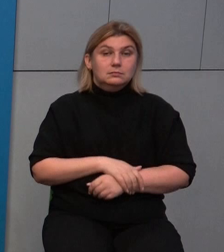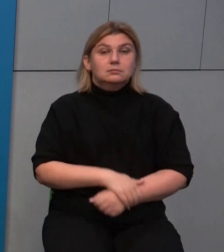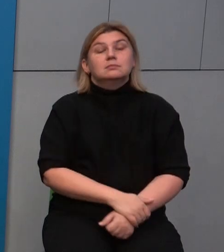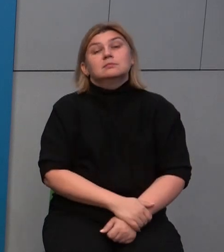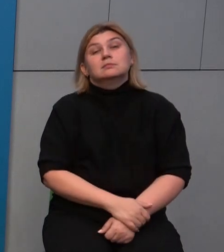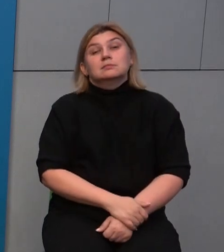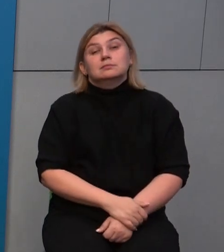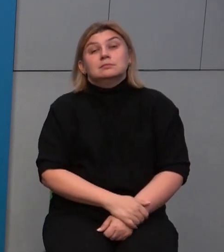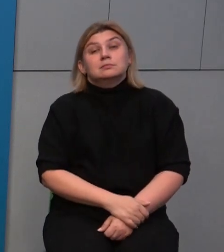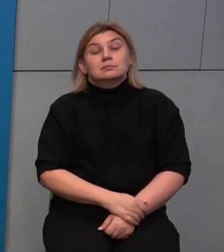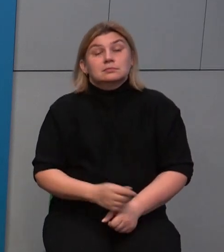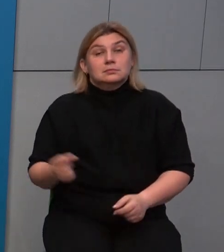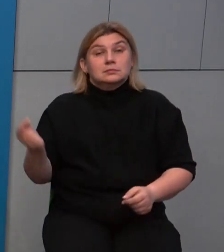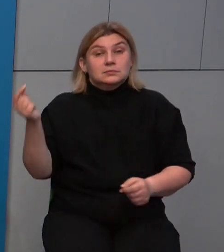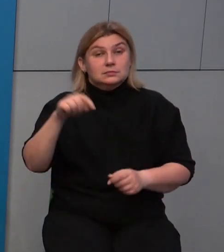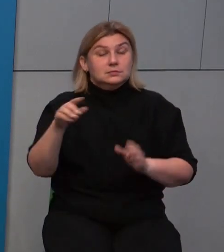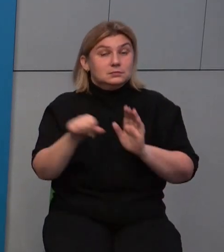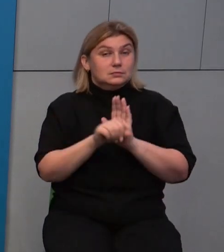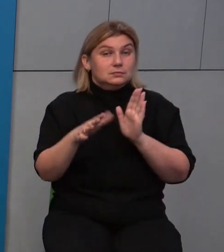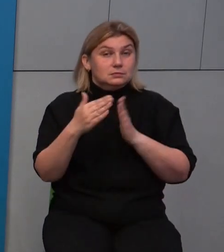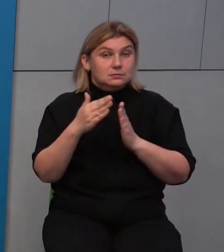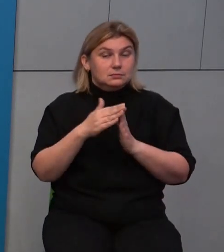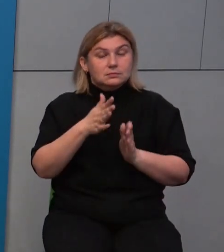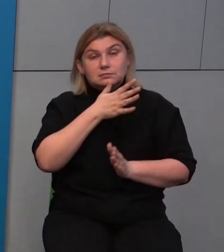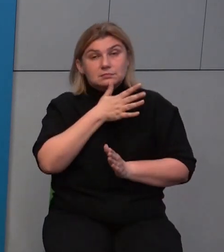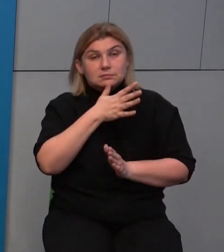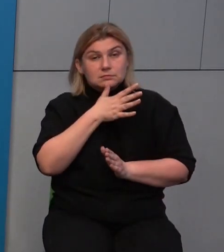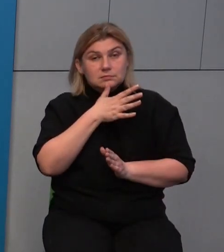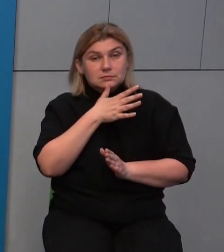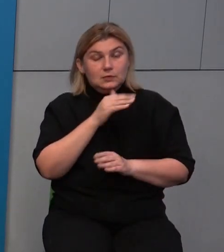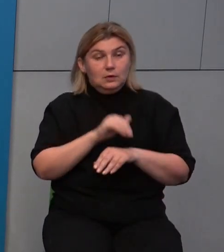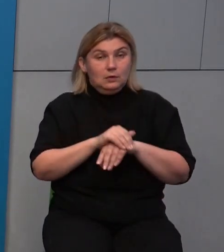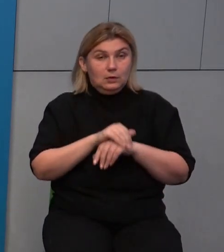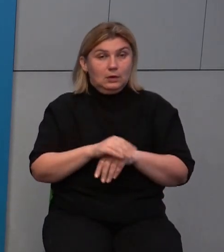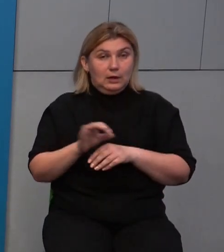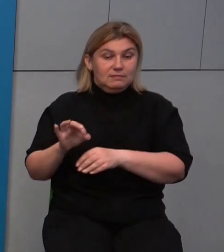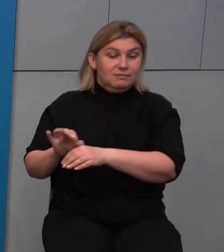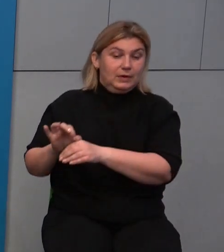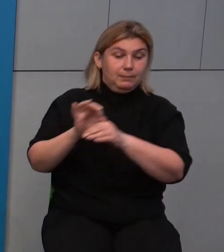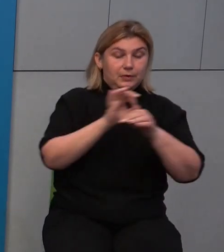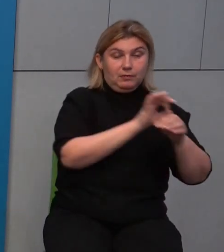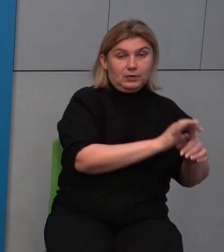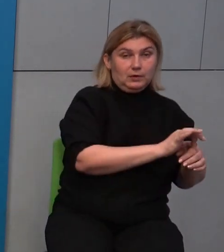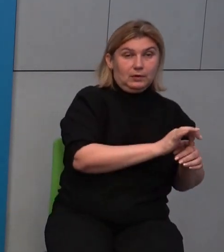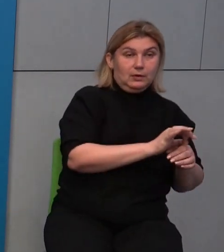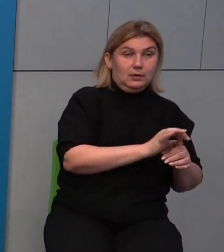Przychodzili do domów Żydów i żydowskich swoich kolegów, wyprowadzali ich i prowadzili ich,